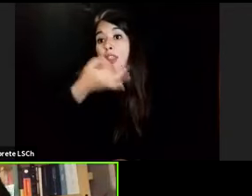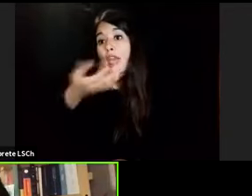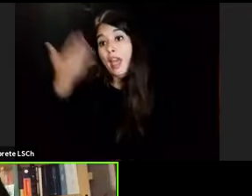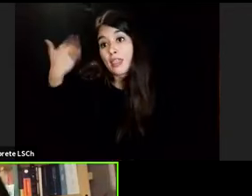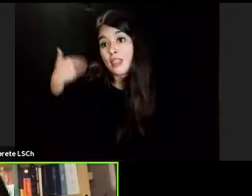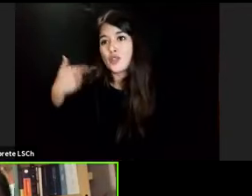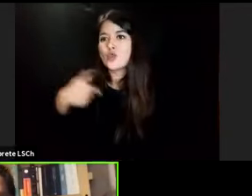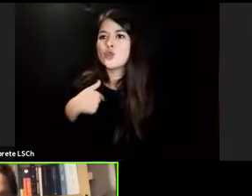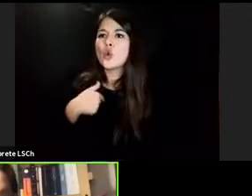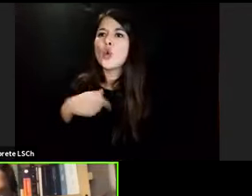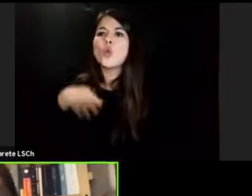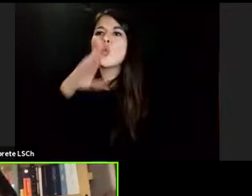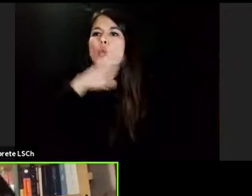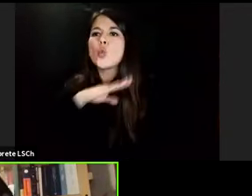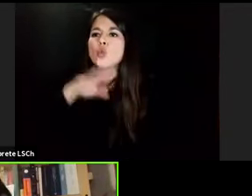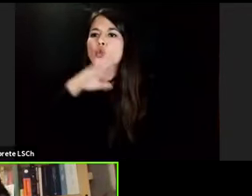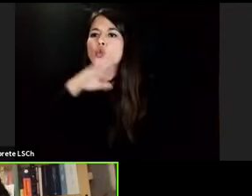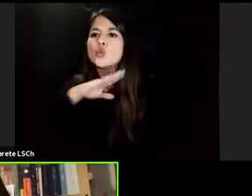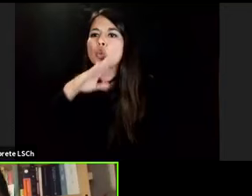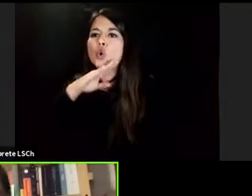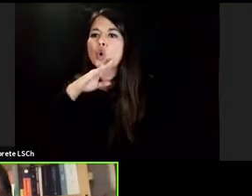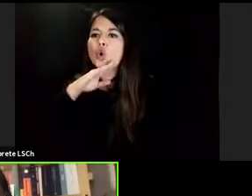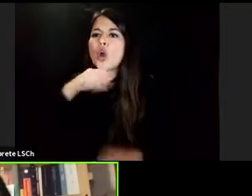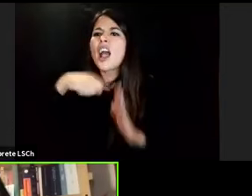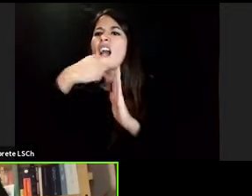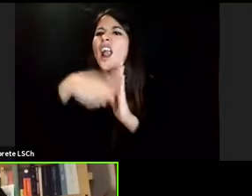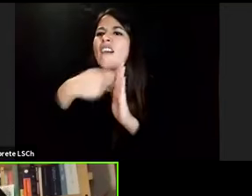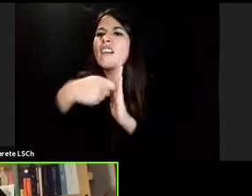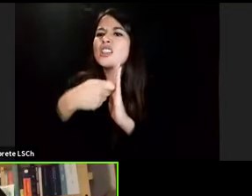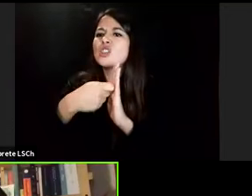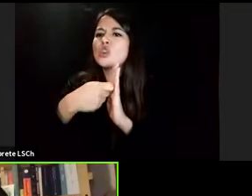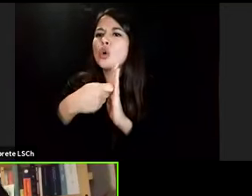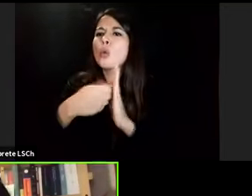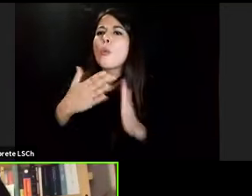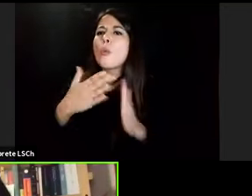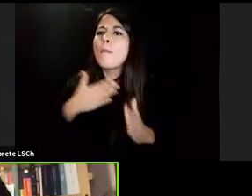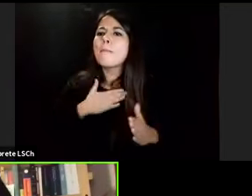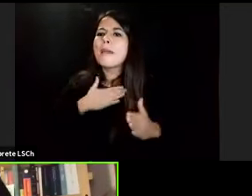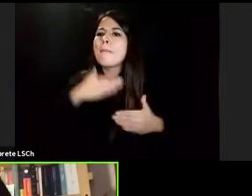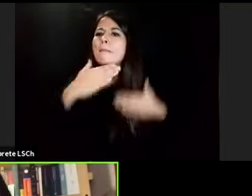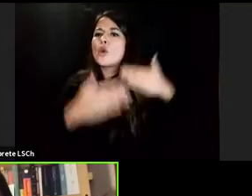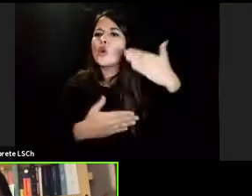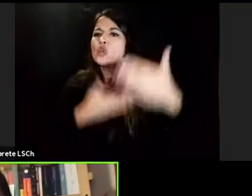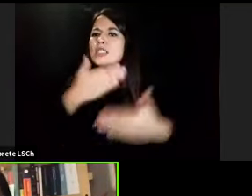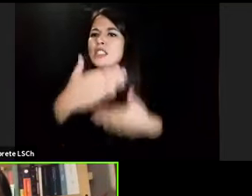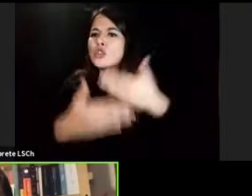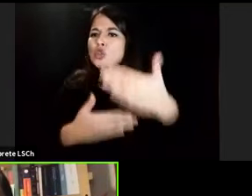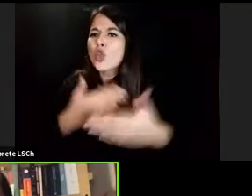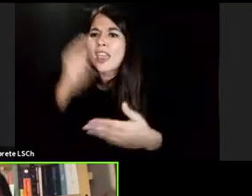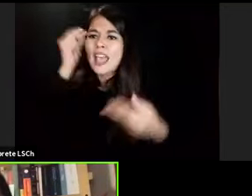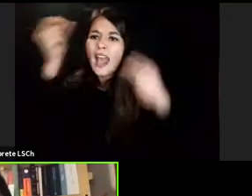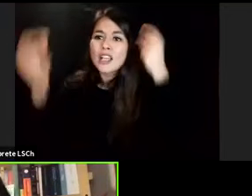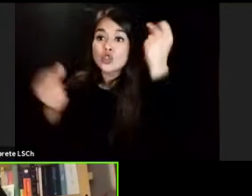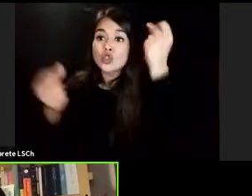en la grabación de mis cuentos como parte de mi proceso creativo como escritora o sea yo cuando escribo un cuento